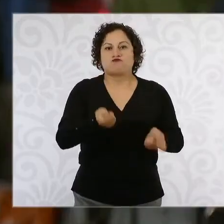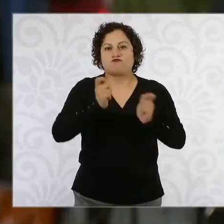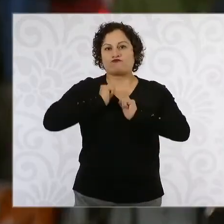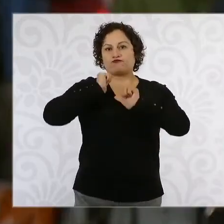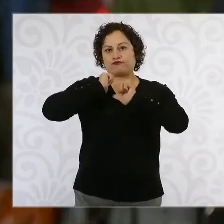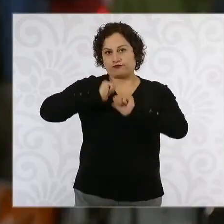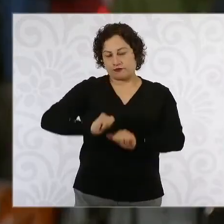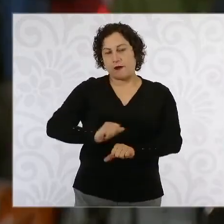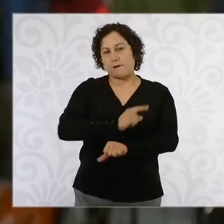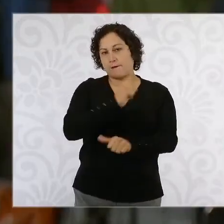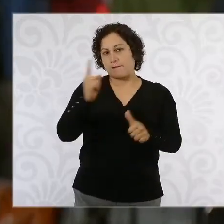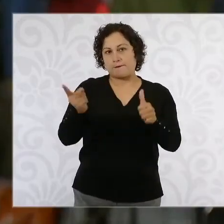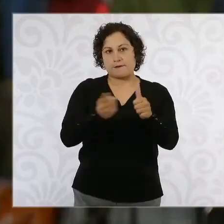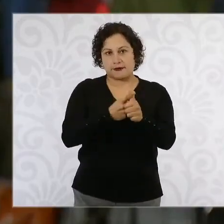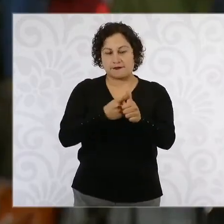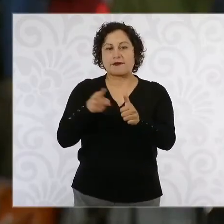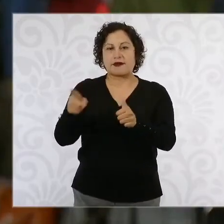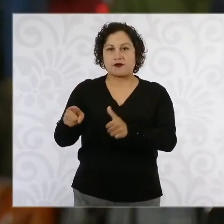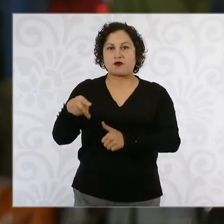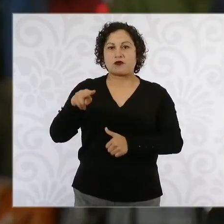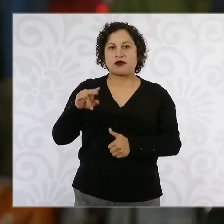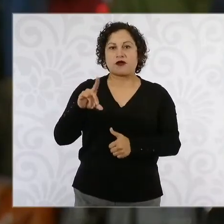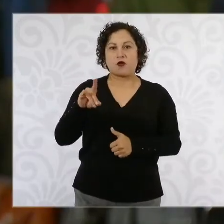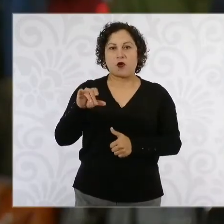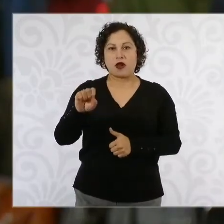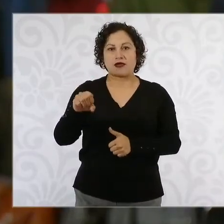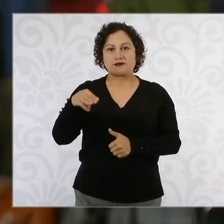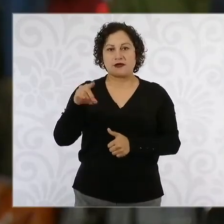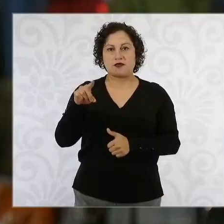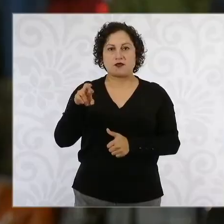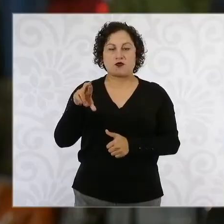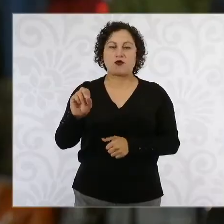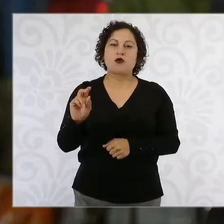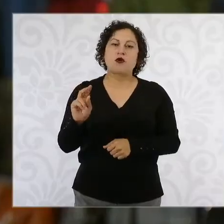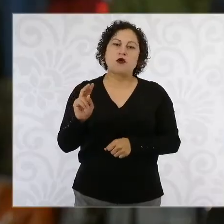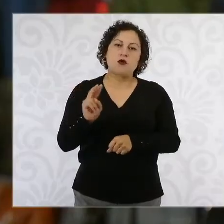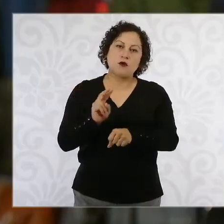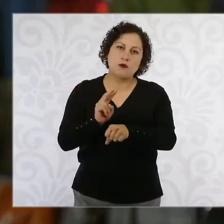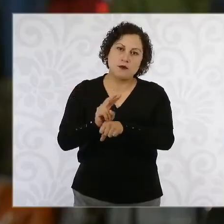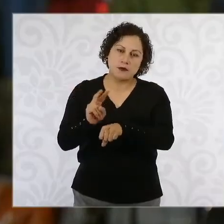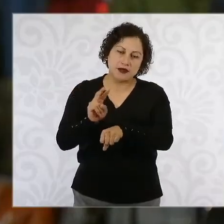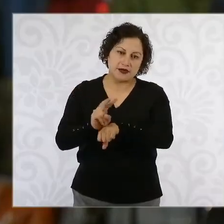presidente Nicolás Maduro en Venezuela y la segunda de Donald Trump quería saber si usted